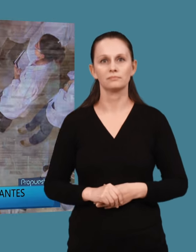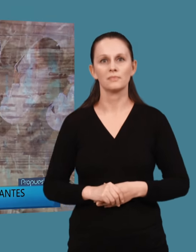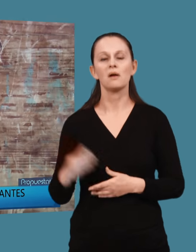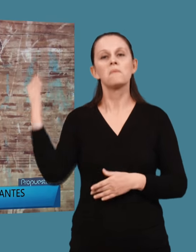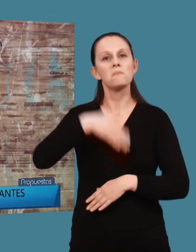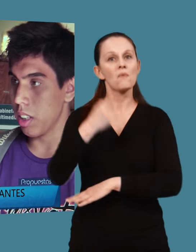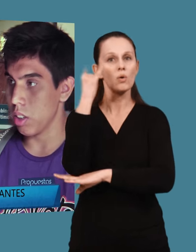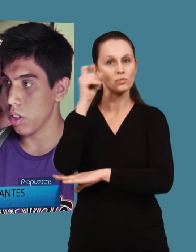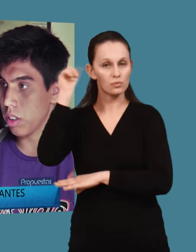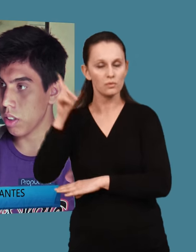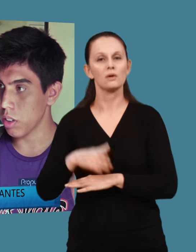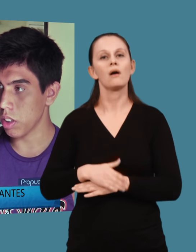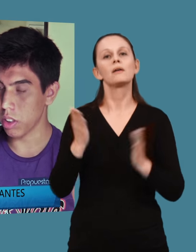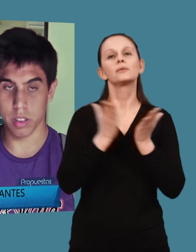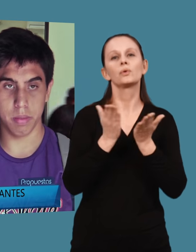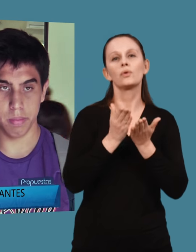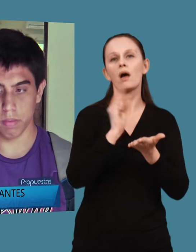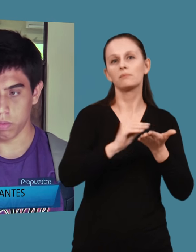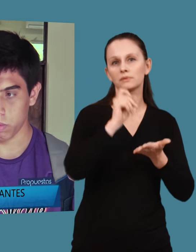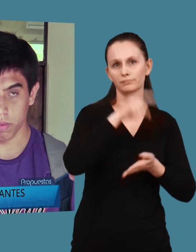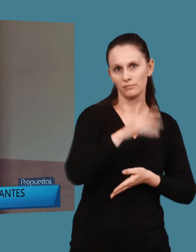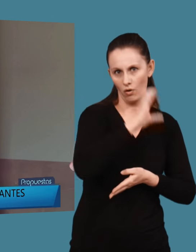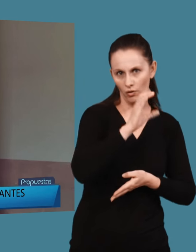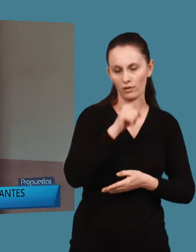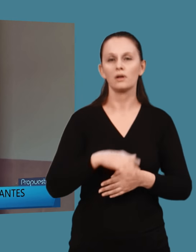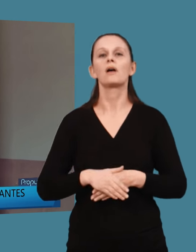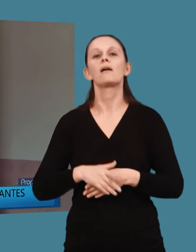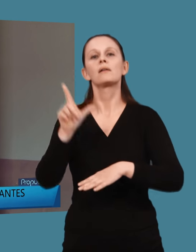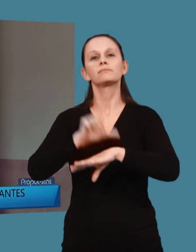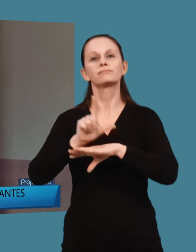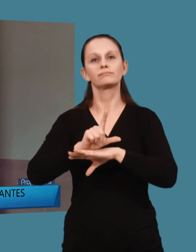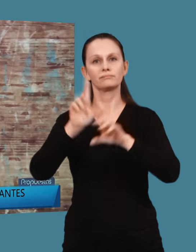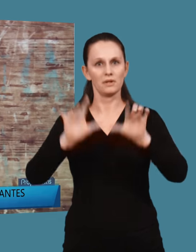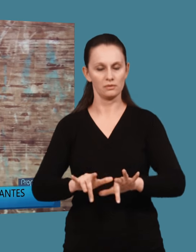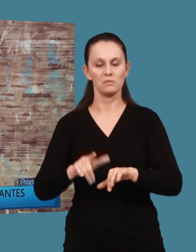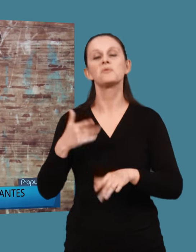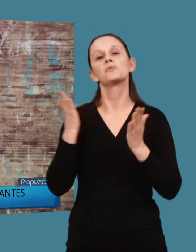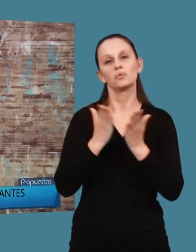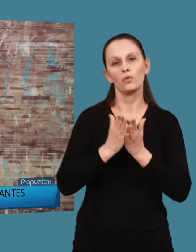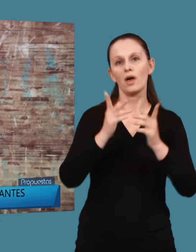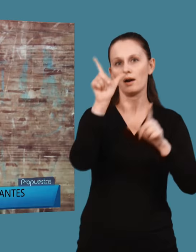Vengo de Ushuaia. Estoy estudiando Administración y soy acá de Concordia. La carrera de Licenciatura en Sistemas Y voy a estudiar Licenciatura en Sistemas.